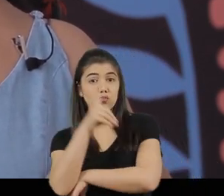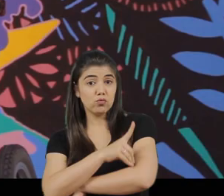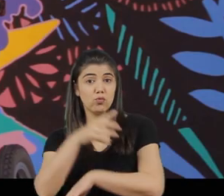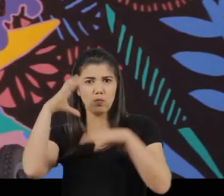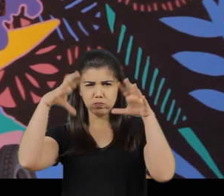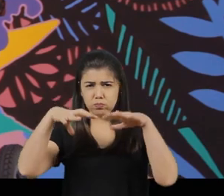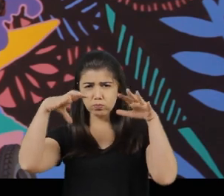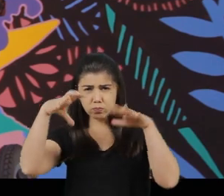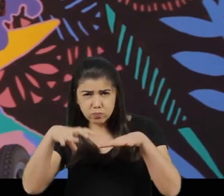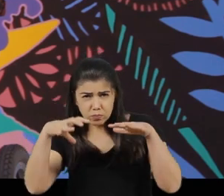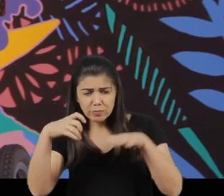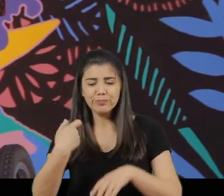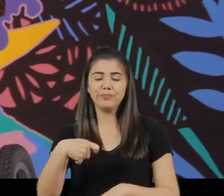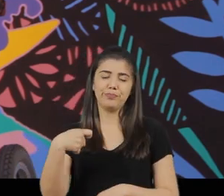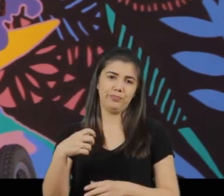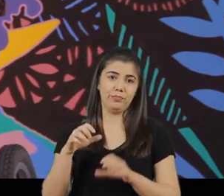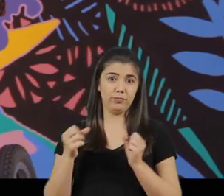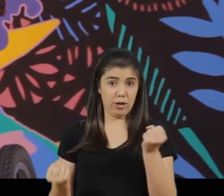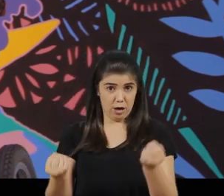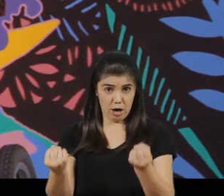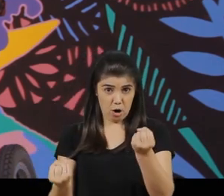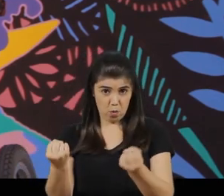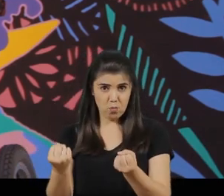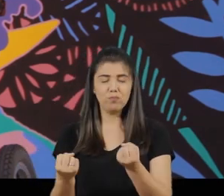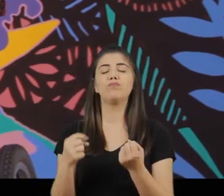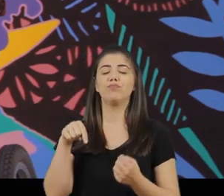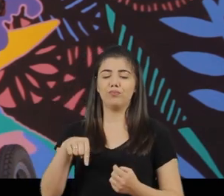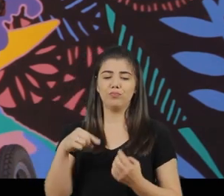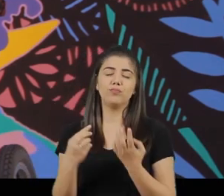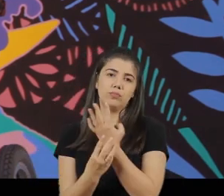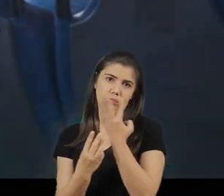casos de dias de chuva, quando eu solicito essas coisas assim.